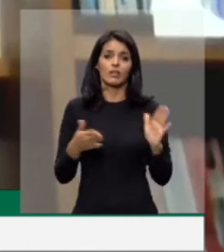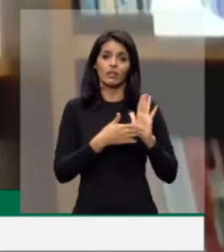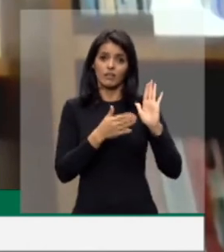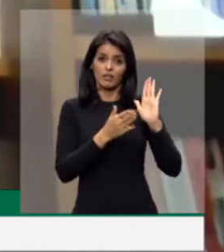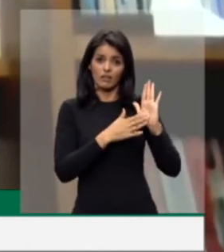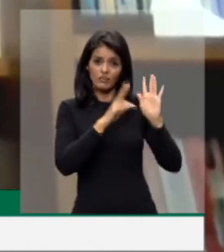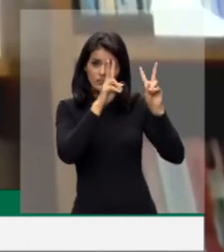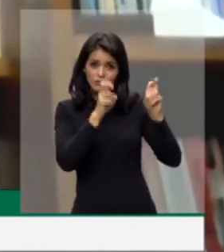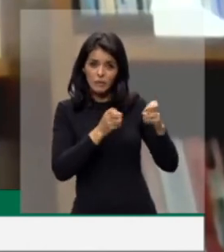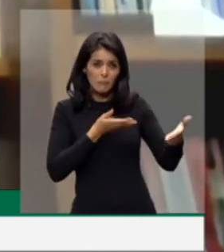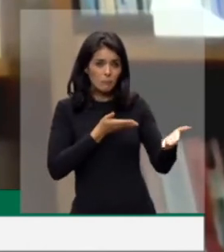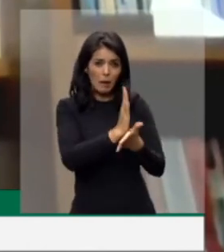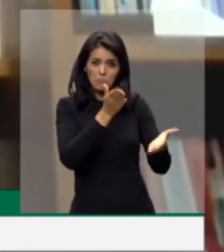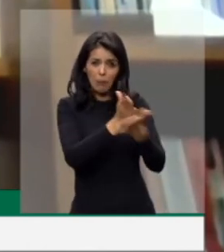NÃO PODE ENTRAR NESSA MEDIDA PROVISÓRIA, ENTÃO É UMA